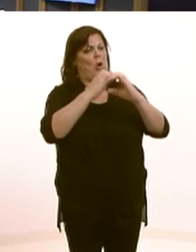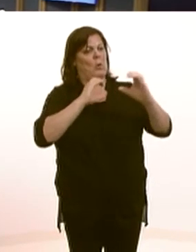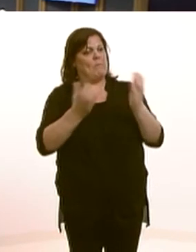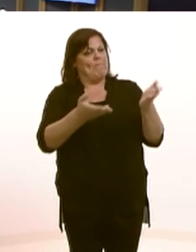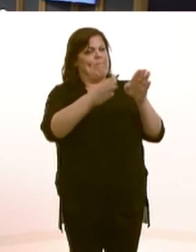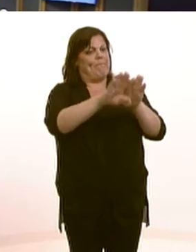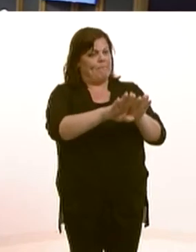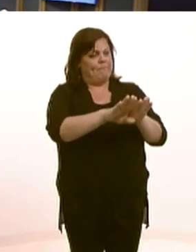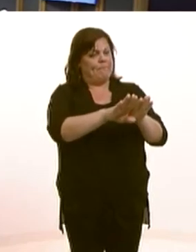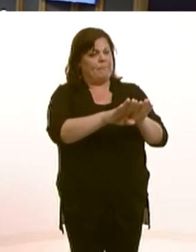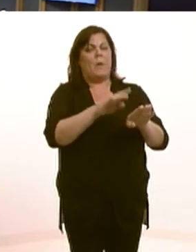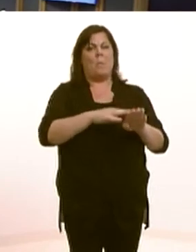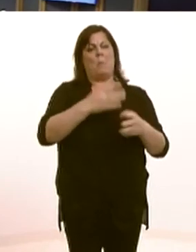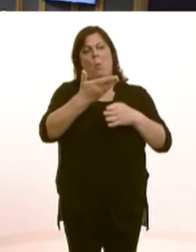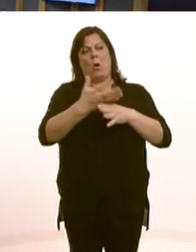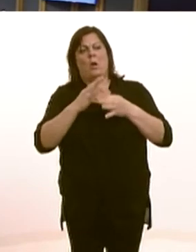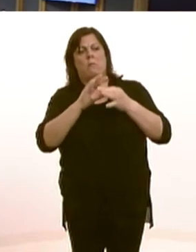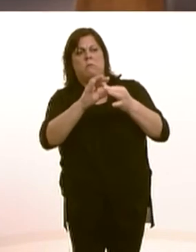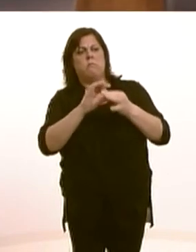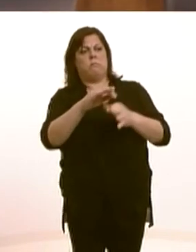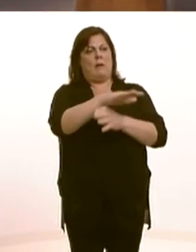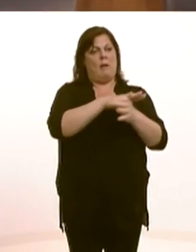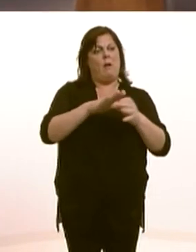gwasanaethau bws allweddol i orllewin Cymru yn ailddechrau cyn gynted ‚ phosib.